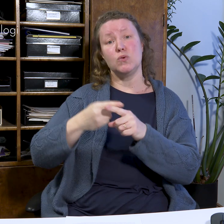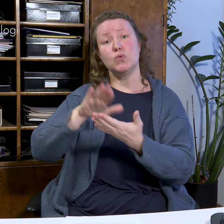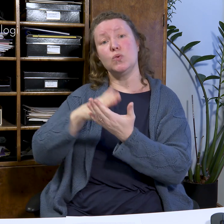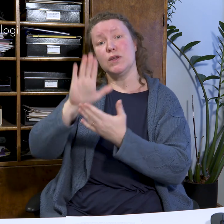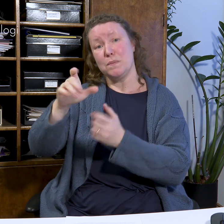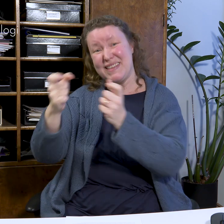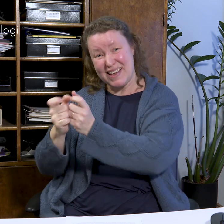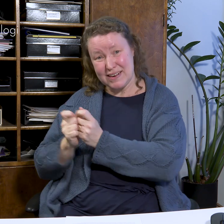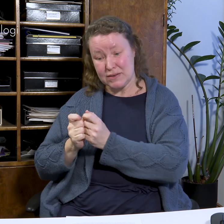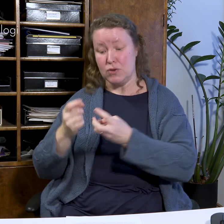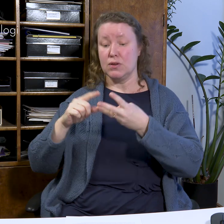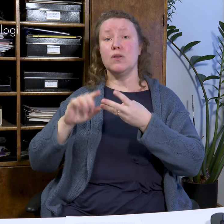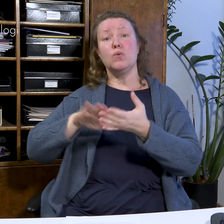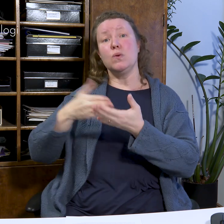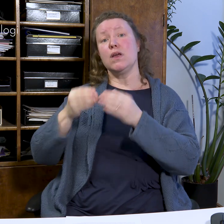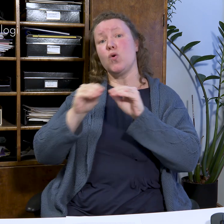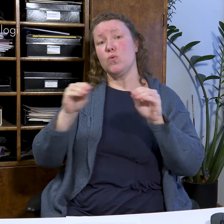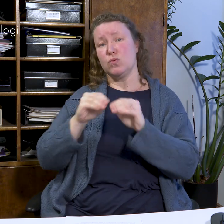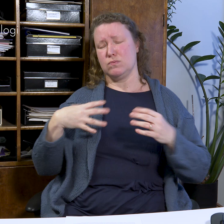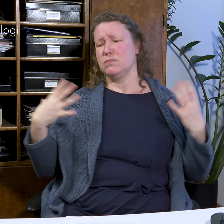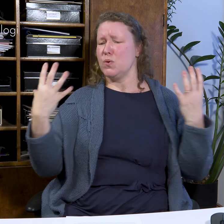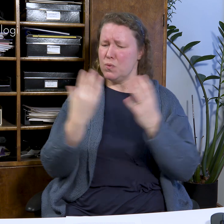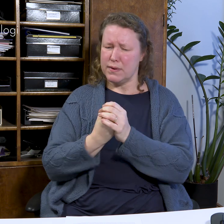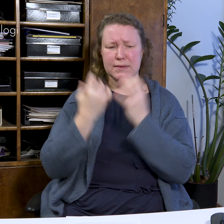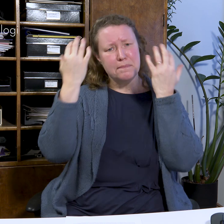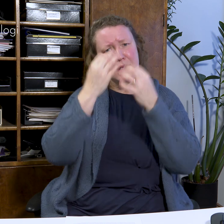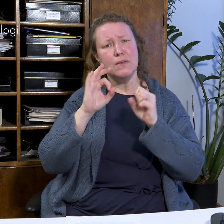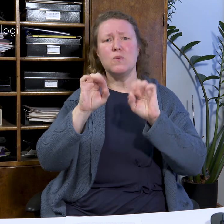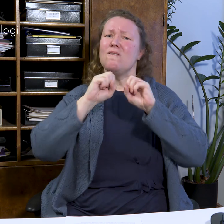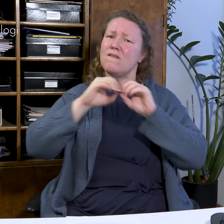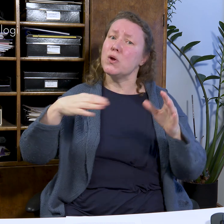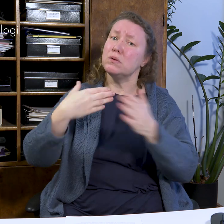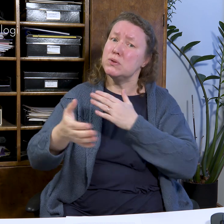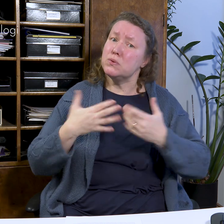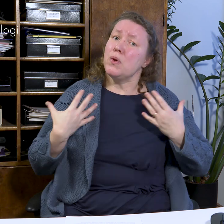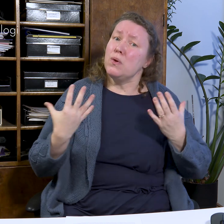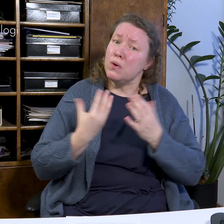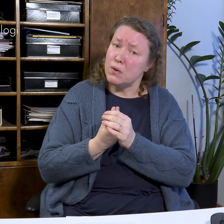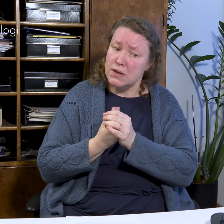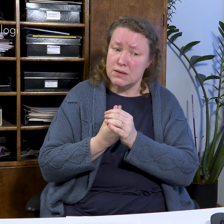tulkkeja edustavien järjestöjen sekä tulkkikoulutuksen kanssa, -